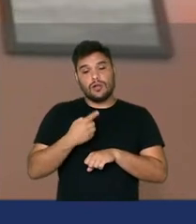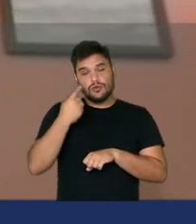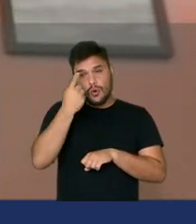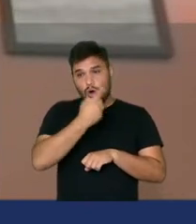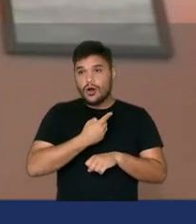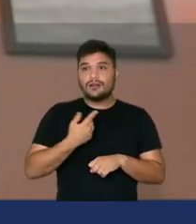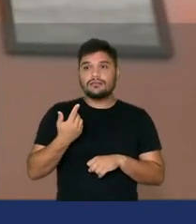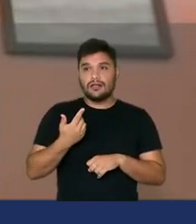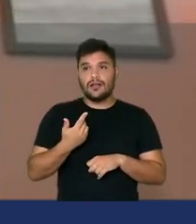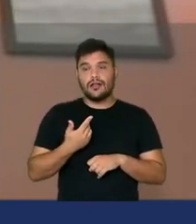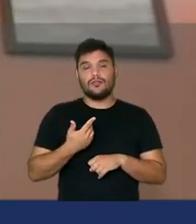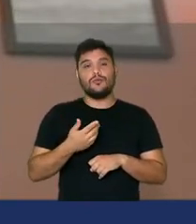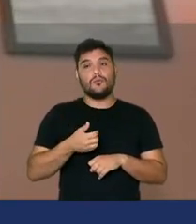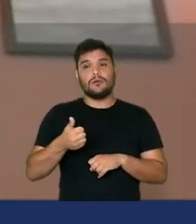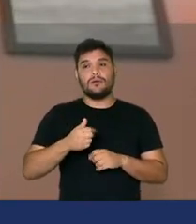APÓS 21 HORAS PARA QUE SE